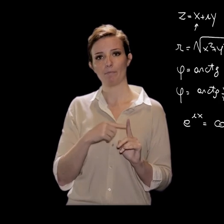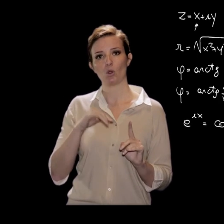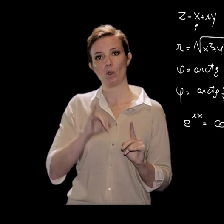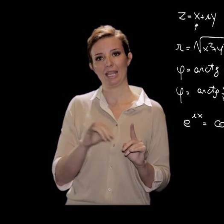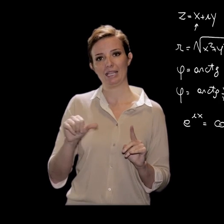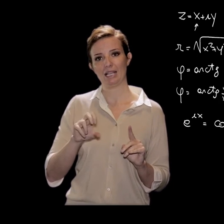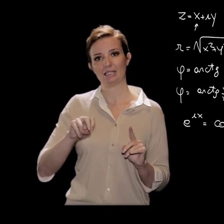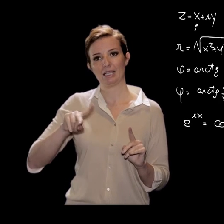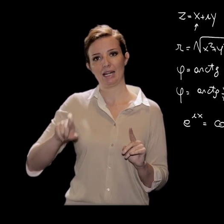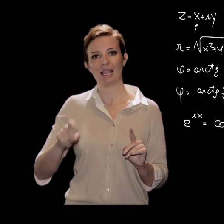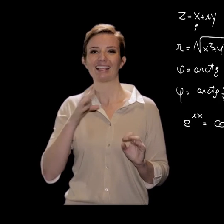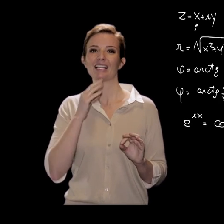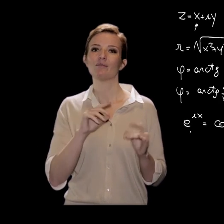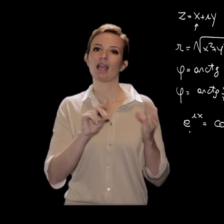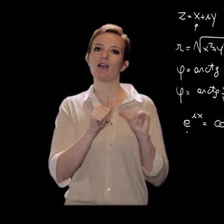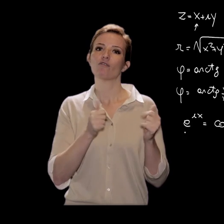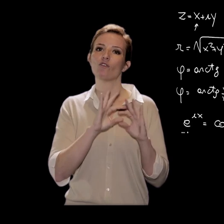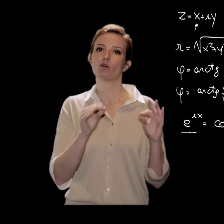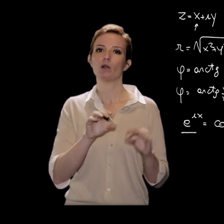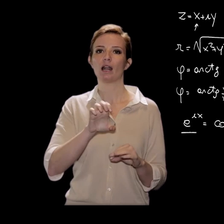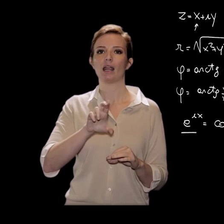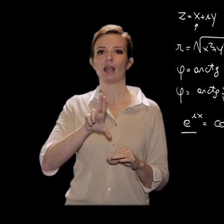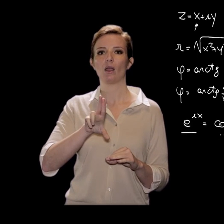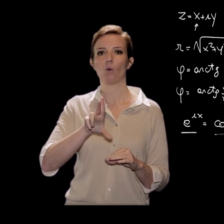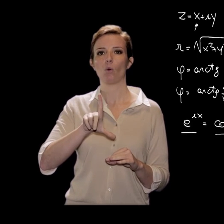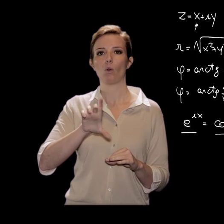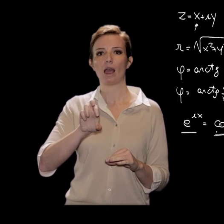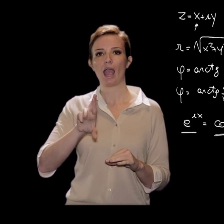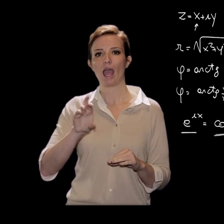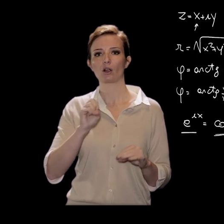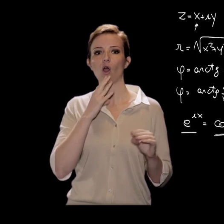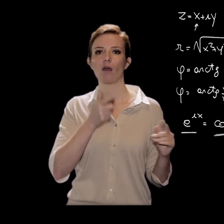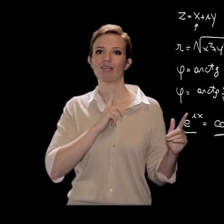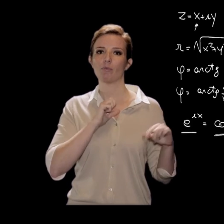La formula di Eulero consente di passare da una forma esponenziale a una forma trigonometrica.